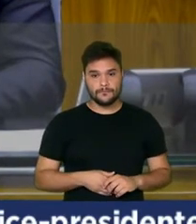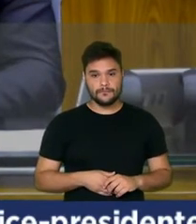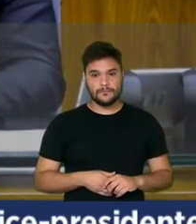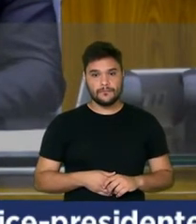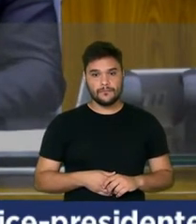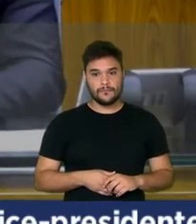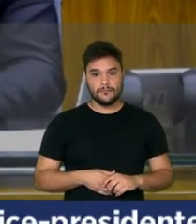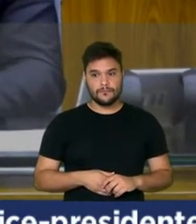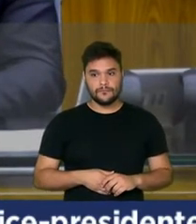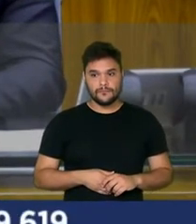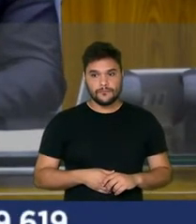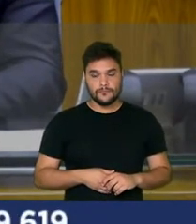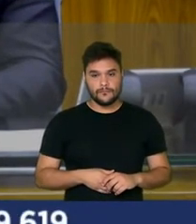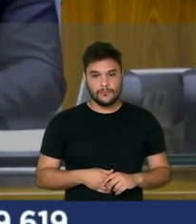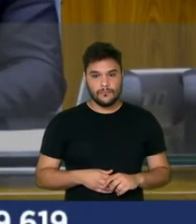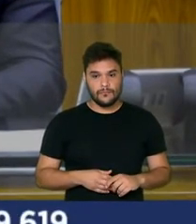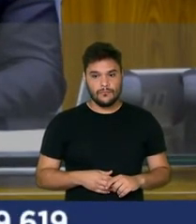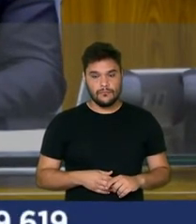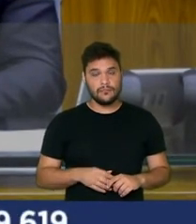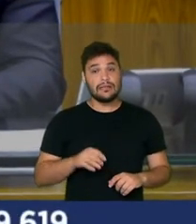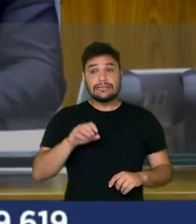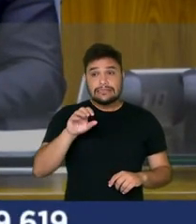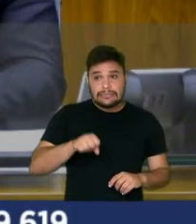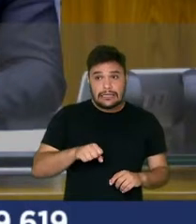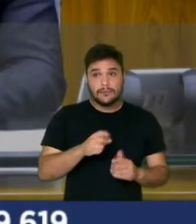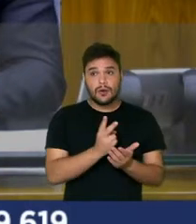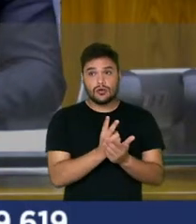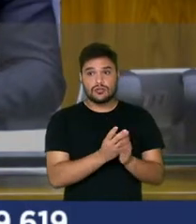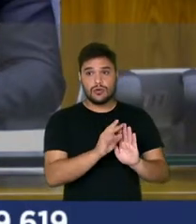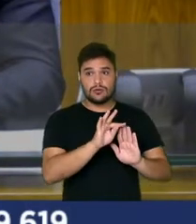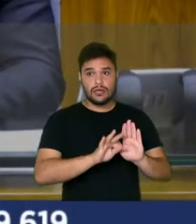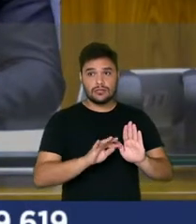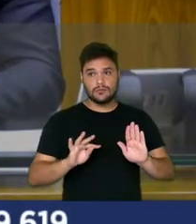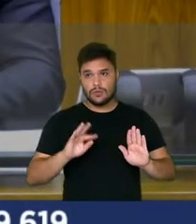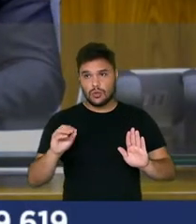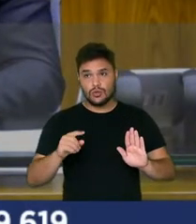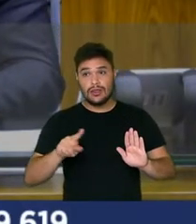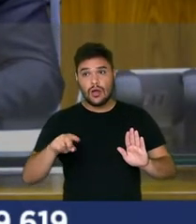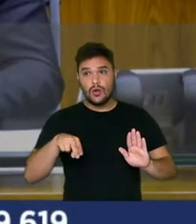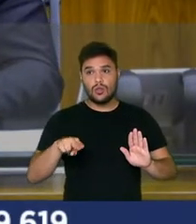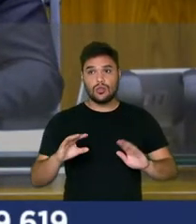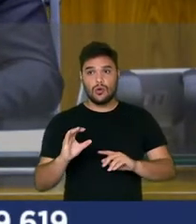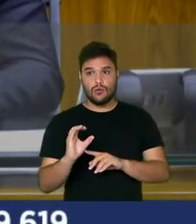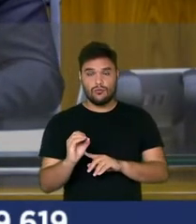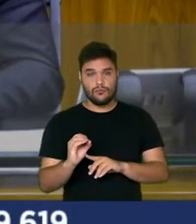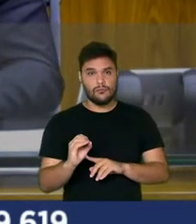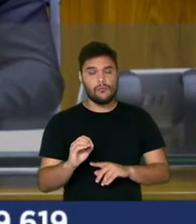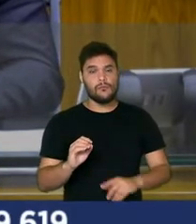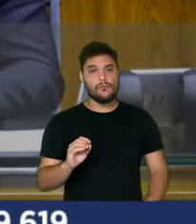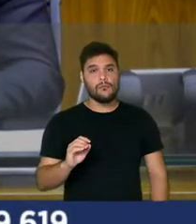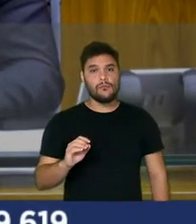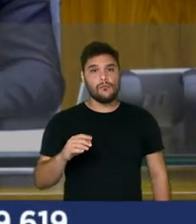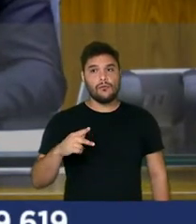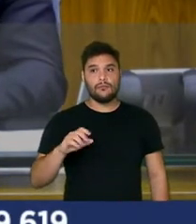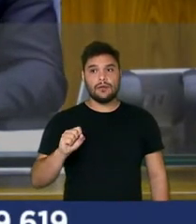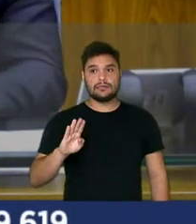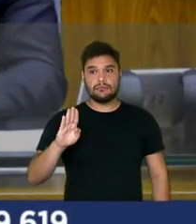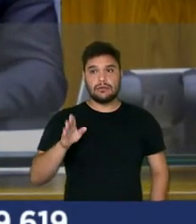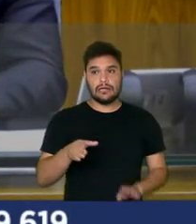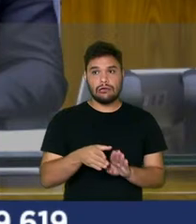SÓ PARA O NOVO? -- MANUTENÇÃO DO TEXTO, PRESIDENTE. -- MANUTENÇÃO DO TEXTO PARA TODOS, NÃO PARA O NOVO E AGORA...